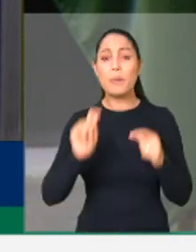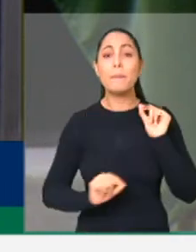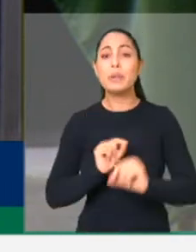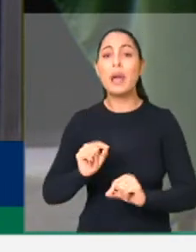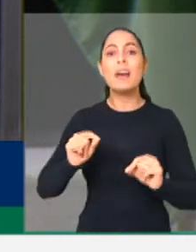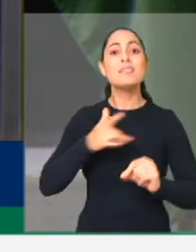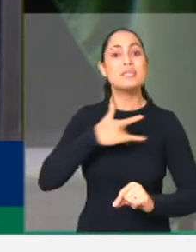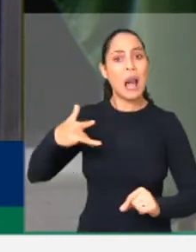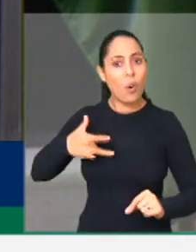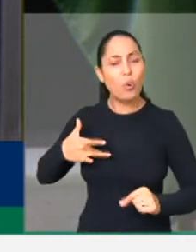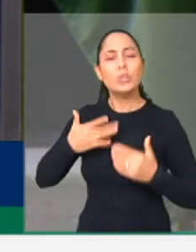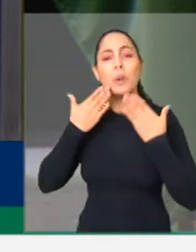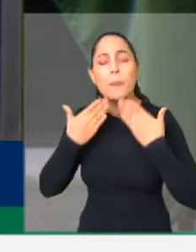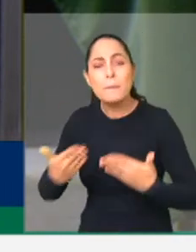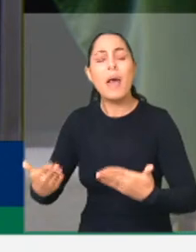FAVOR DEPUTADA SORAYA MANATO. -- [DEP. SORAYA MANATO]: